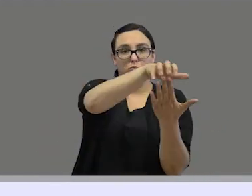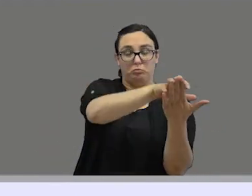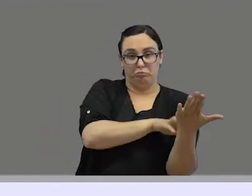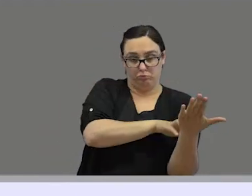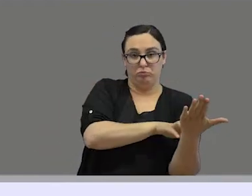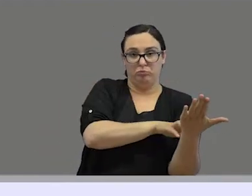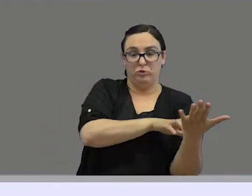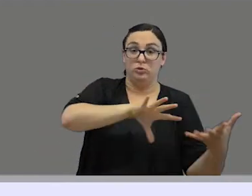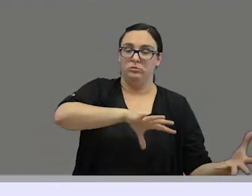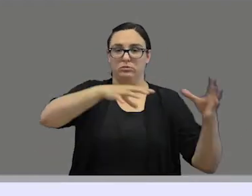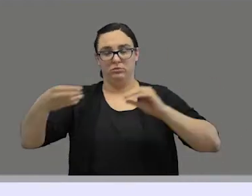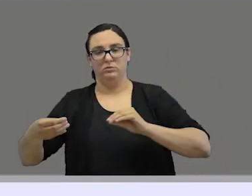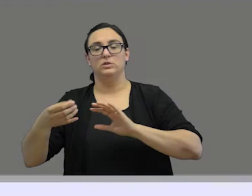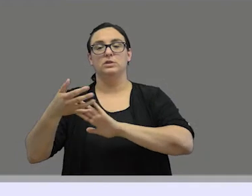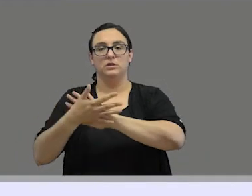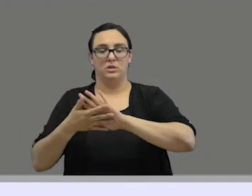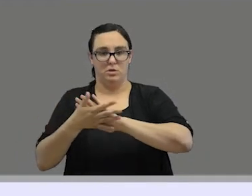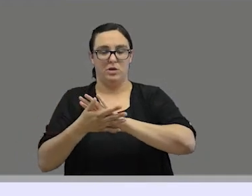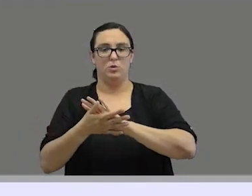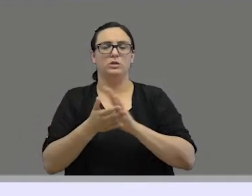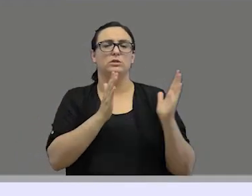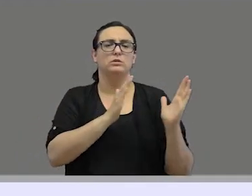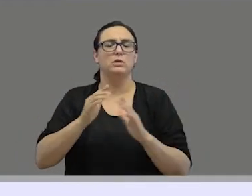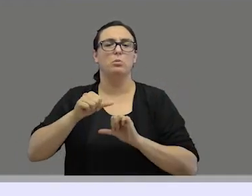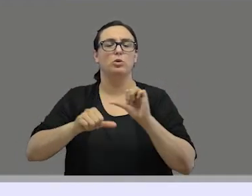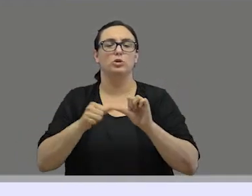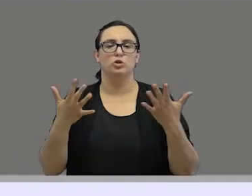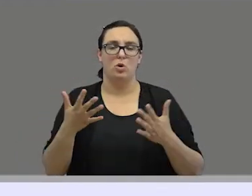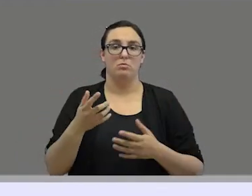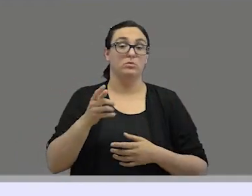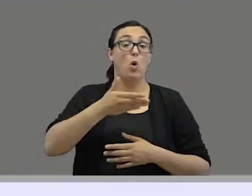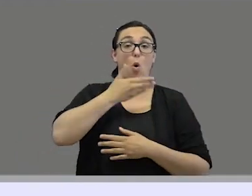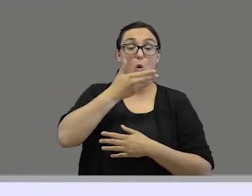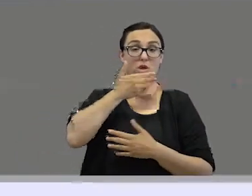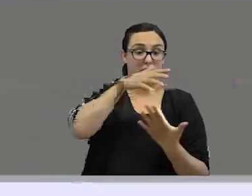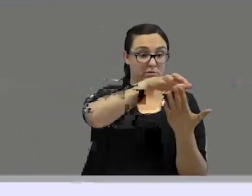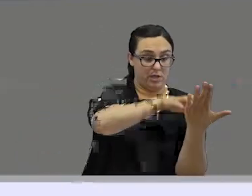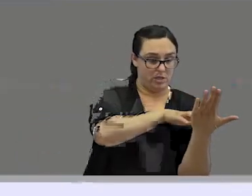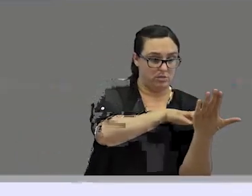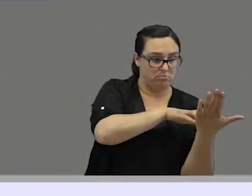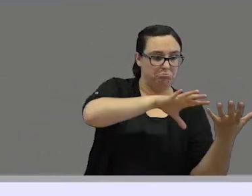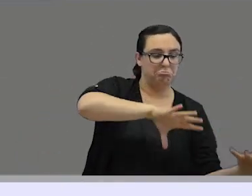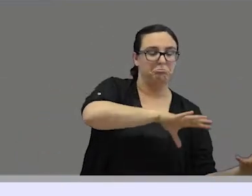würde eine Person mit Hörvermögen eine erste Übersetzung in die Gebärdensprache vornehmen